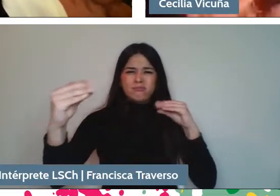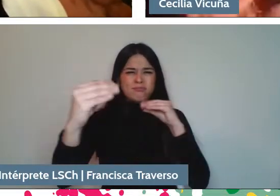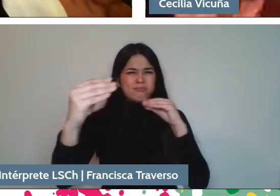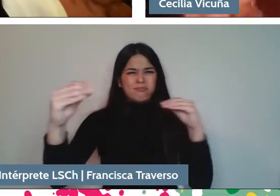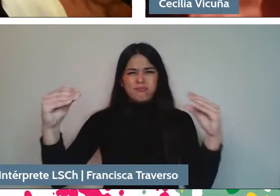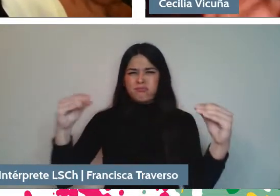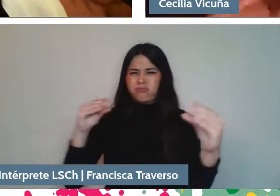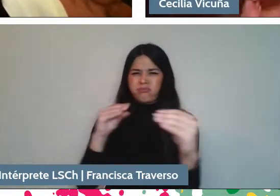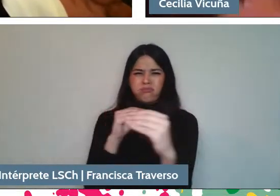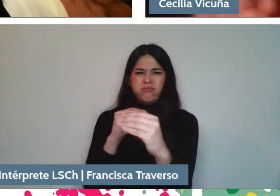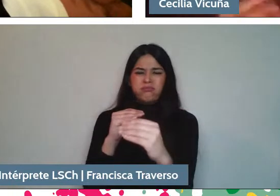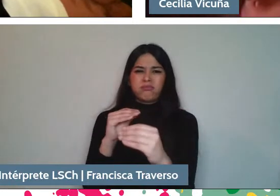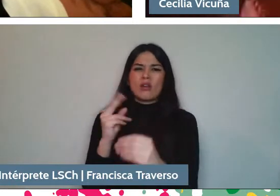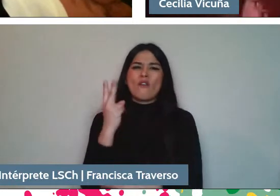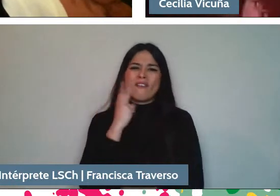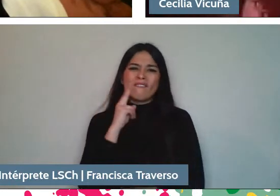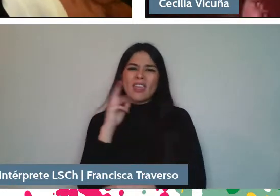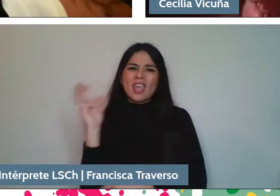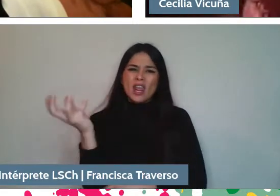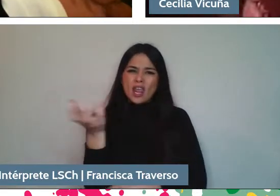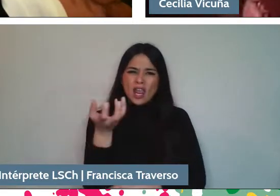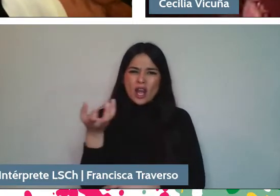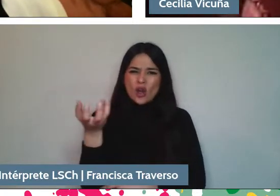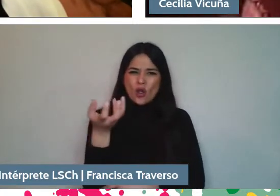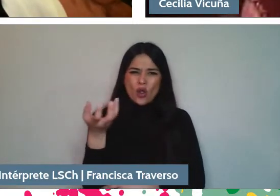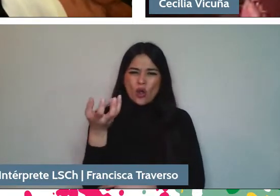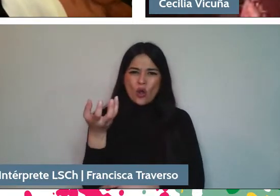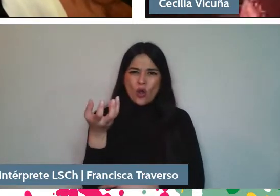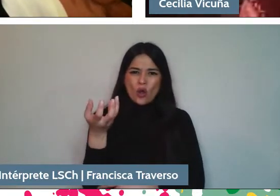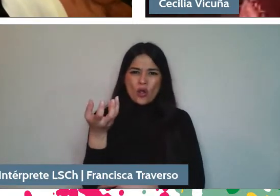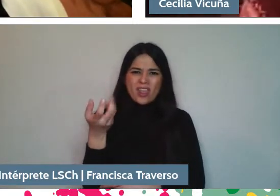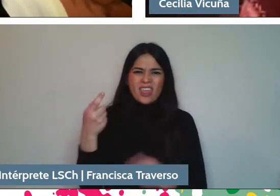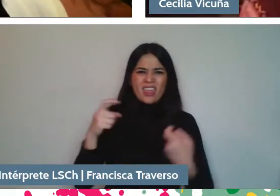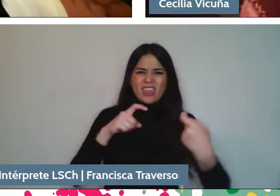y con discusiones políticas alteradas e intensas.